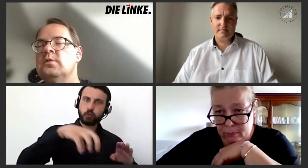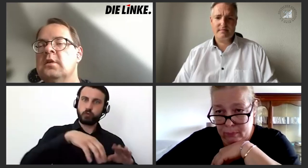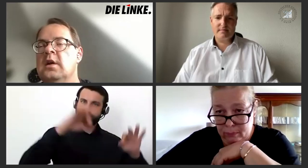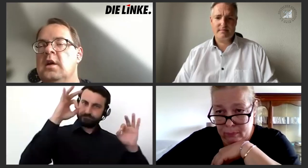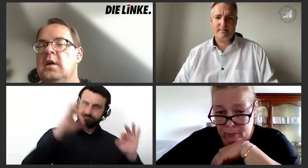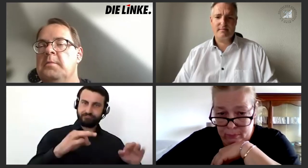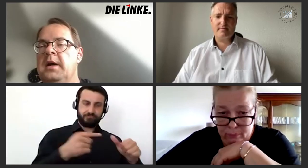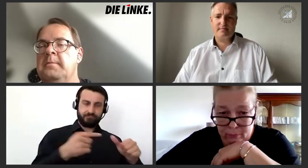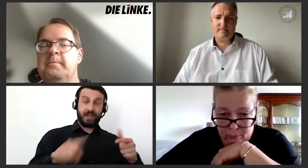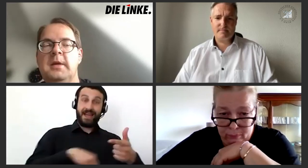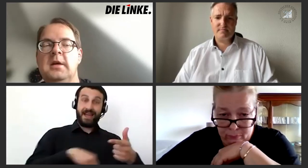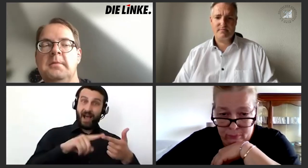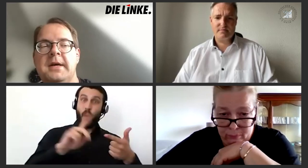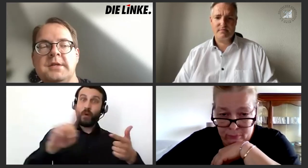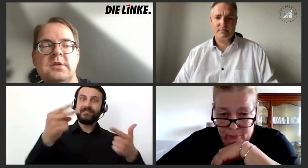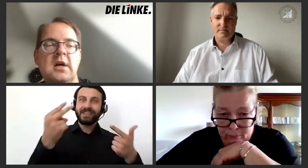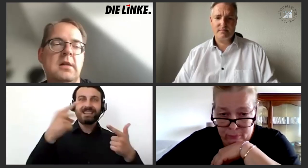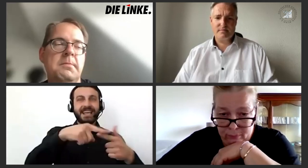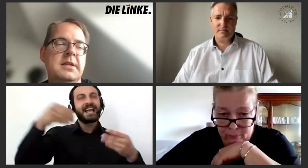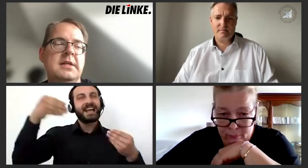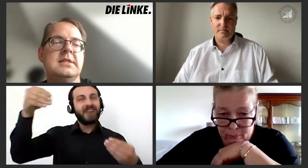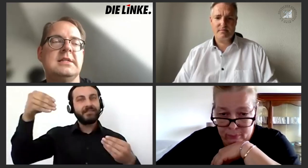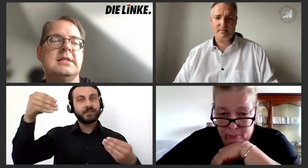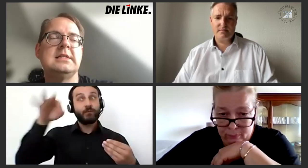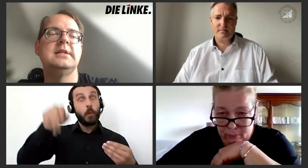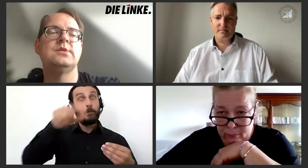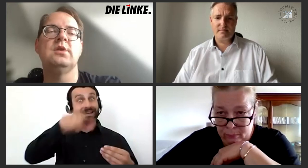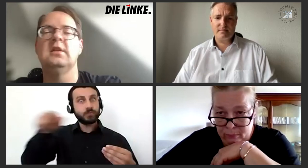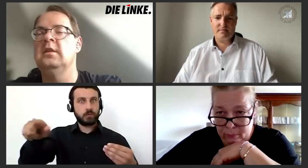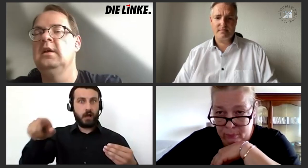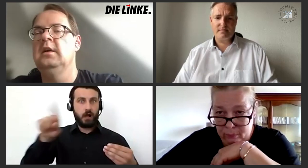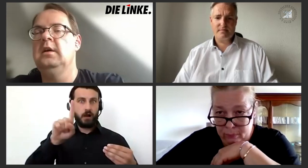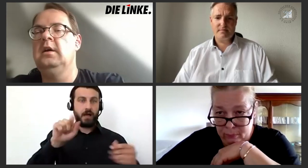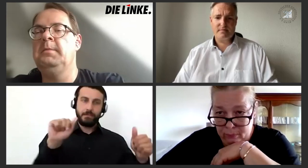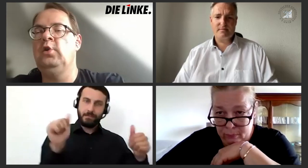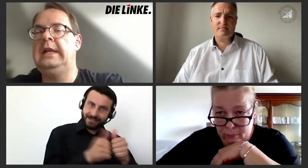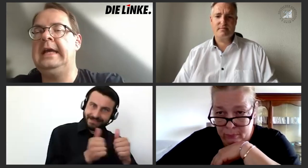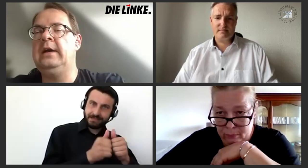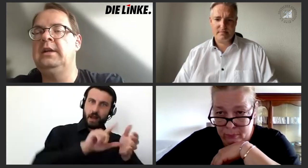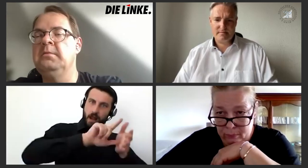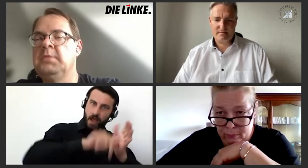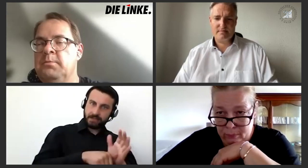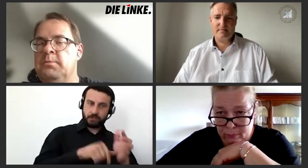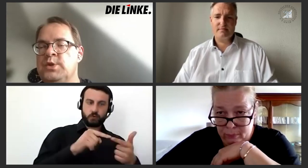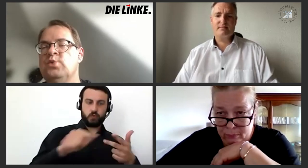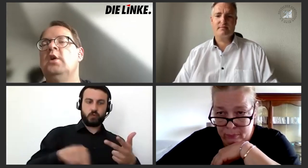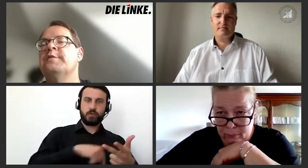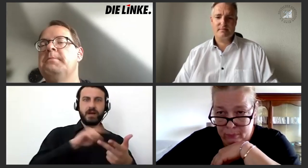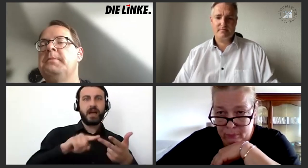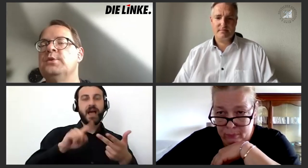auch wichtig ist, die Qualifizierung beim Personal, bei den Assistenzleistungen aber auch Lehr- und